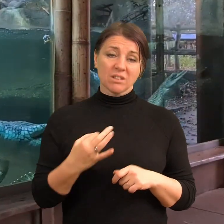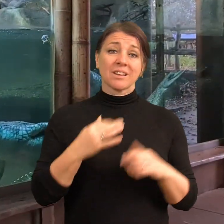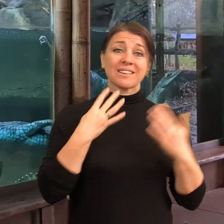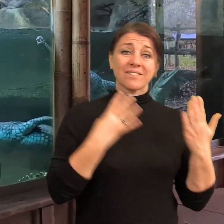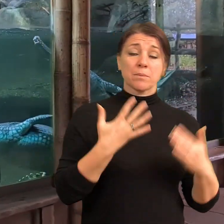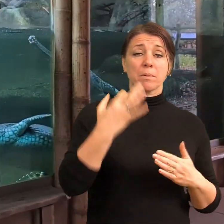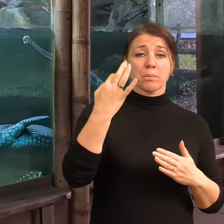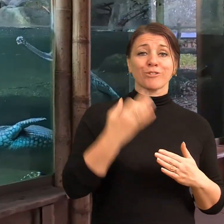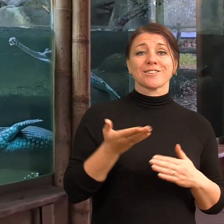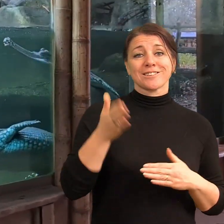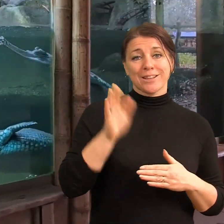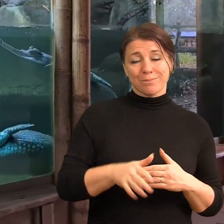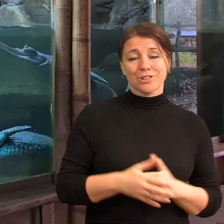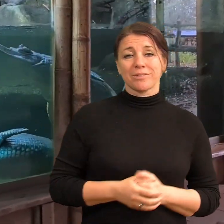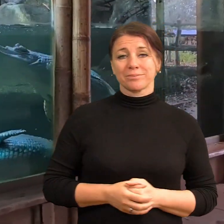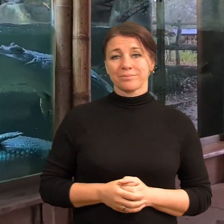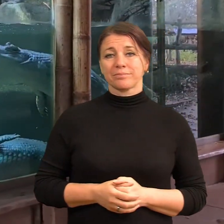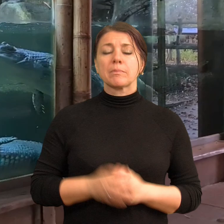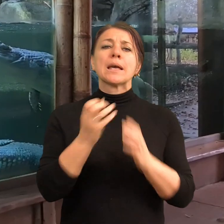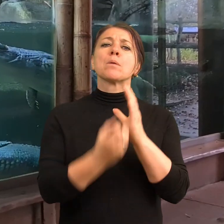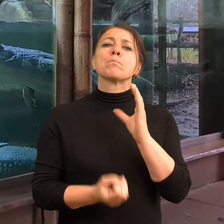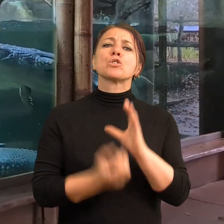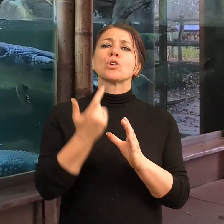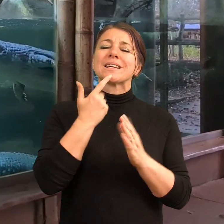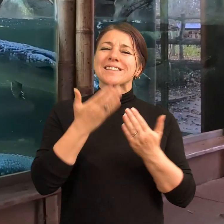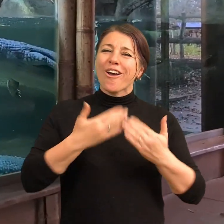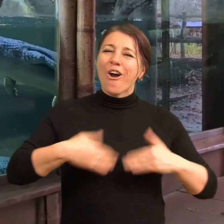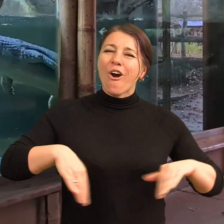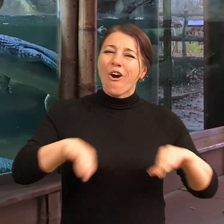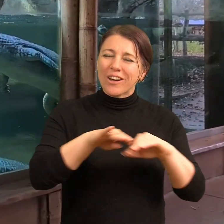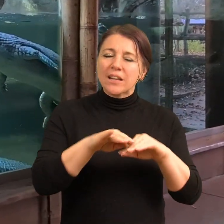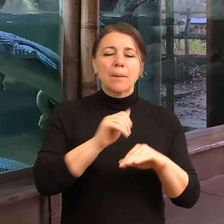Základem pro efektivní ochranu gaviálů v přírodě, je jejich důkladné poznání.